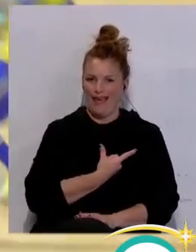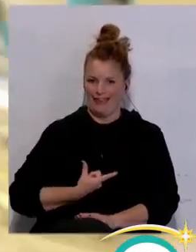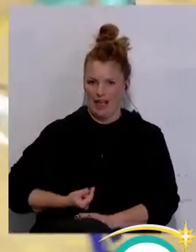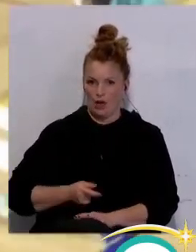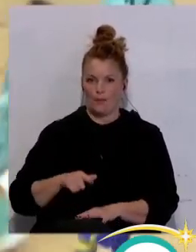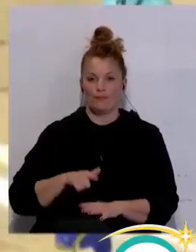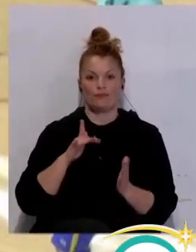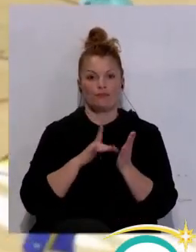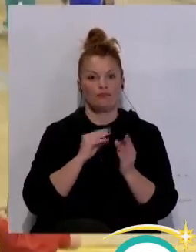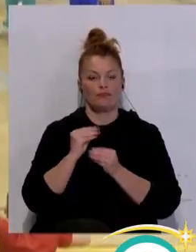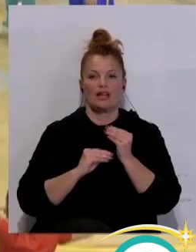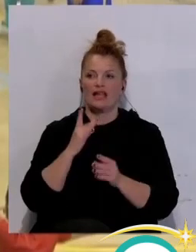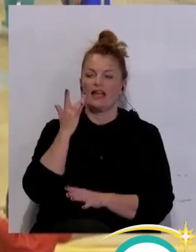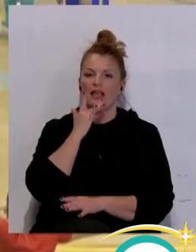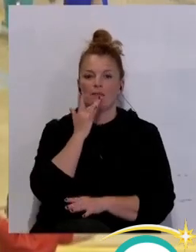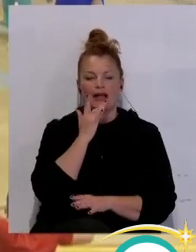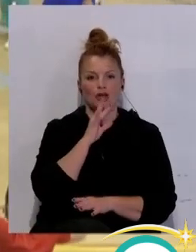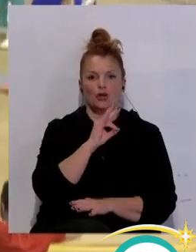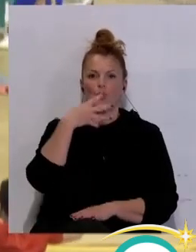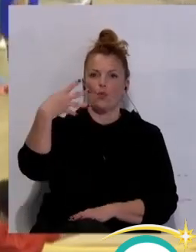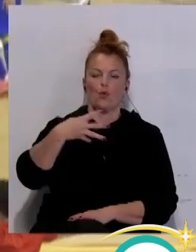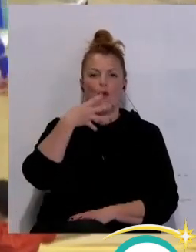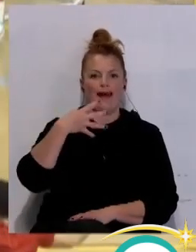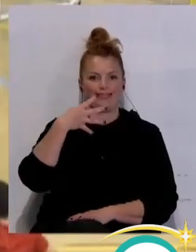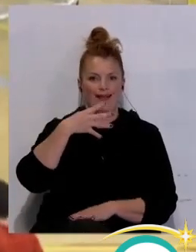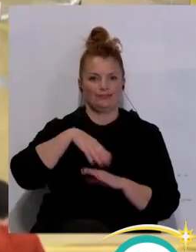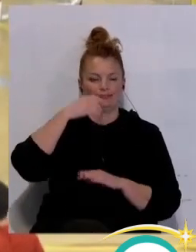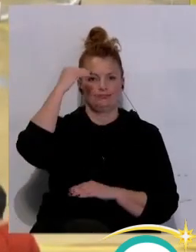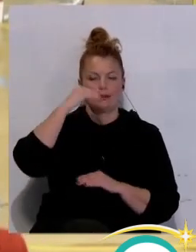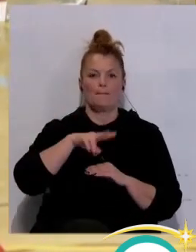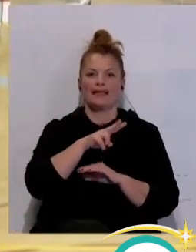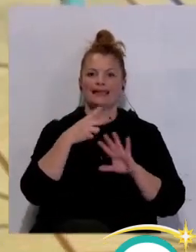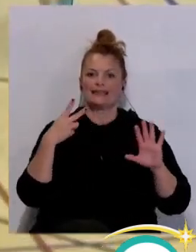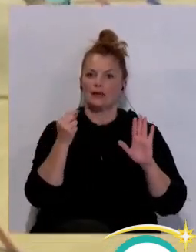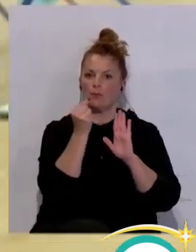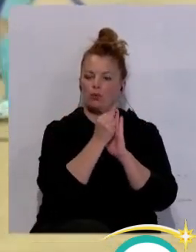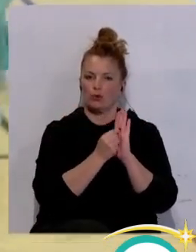tiempo deja a los amarillos posicionado en cuarta posición con 27 puntos acumulados y seis goles en